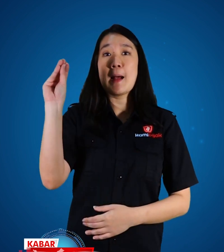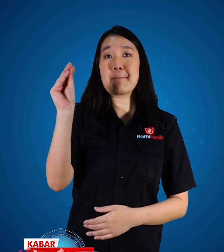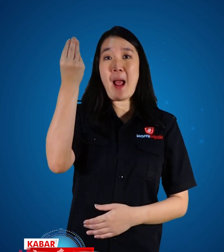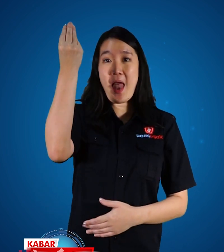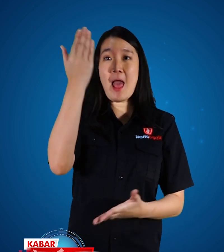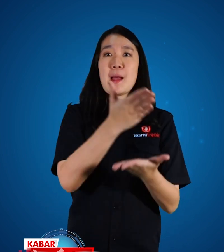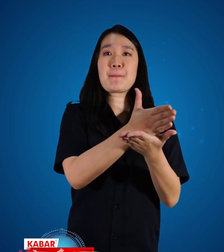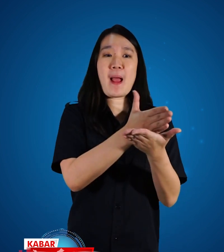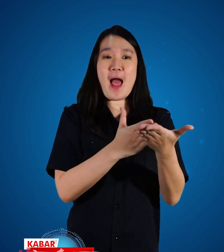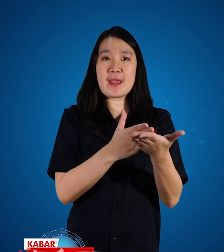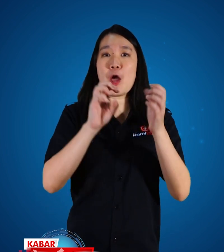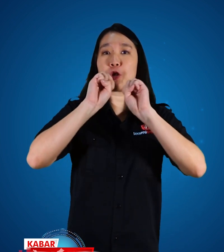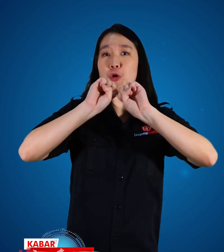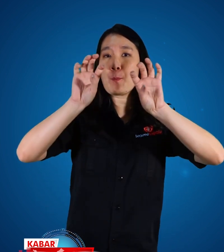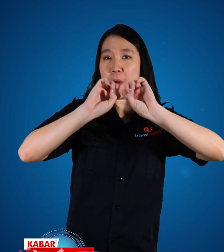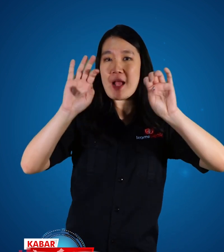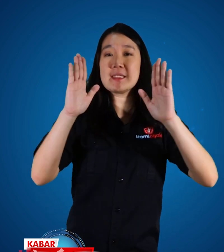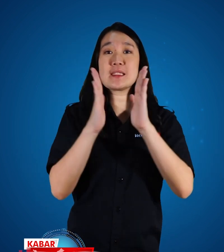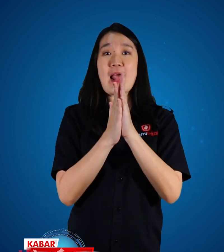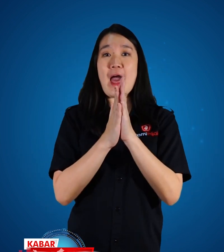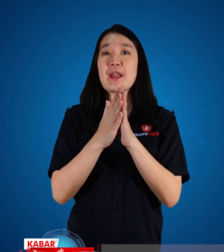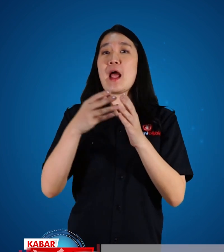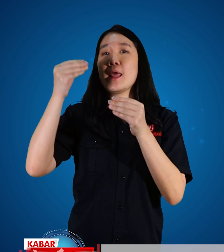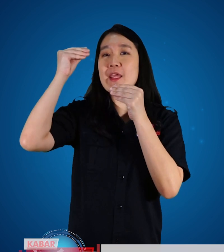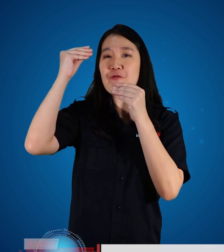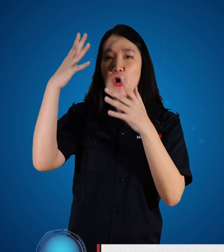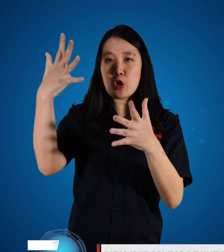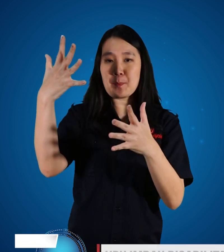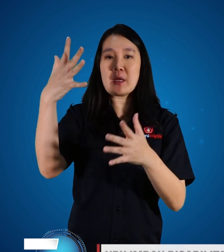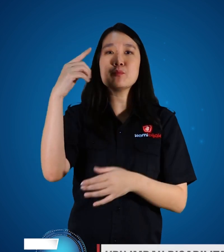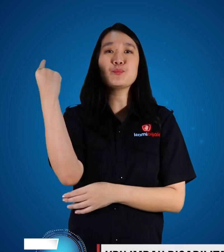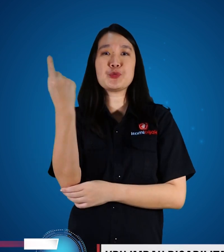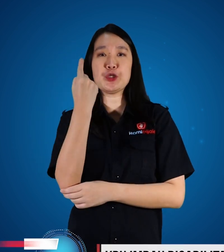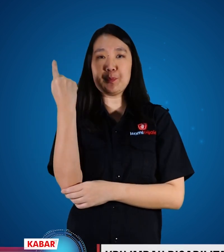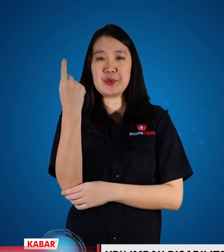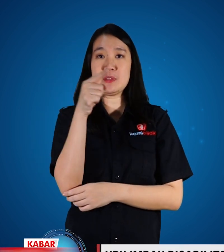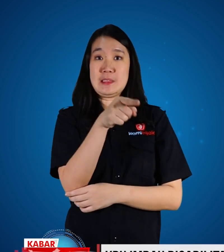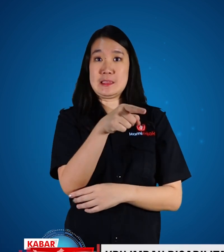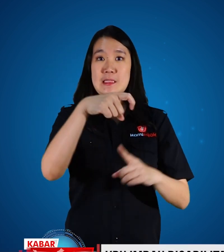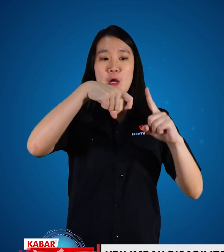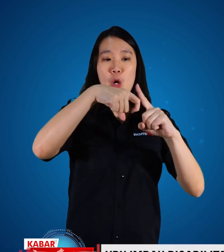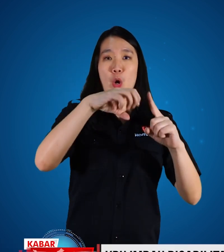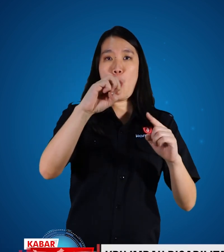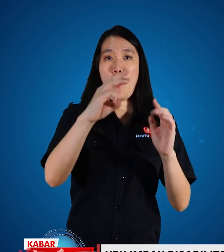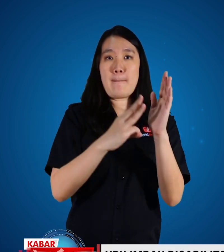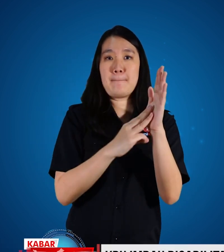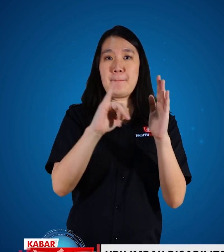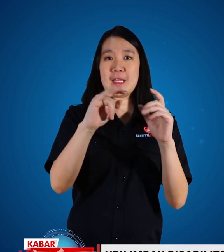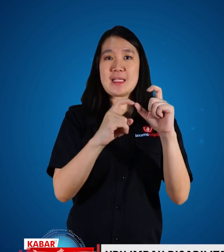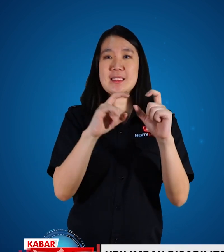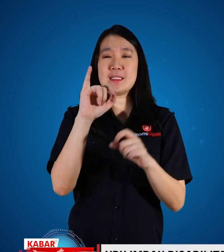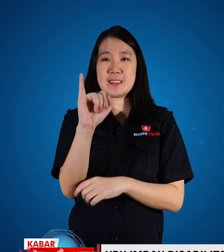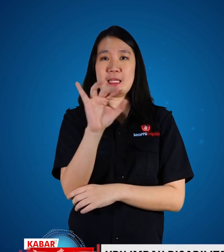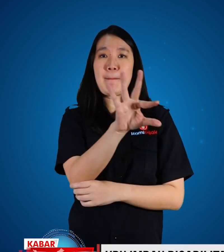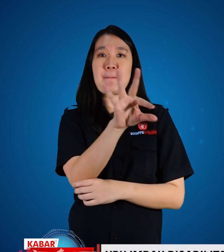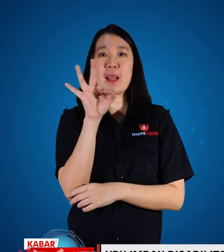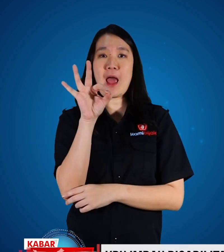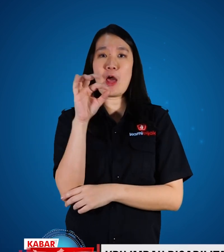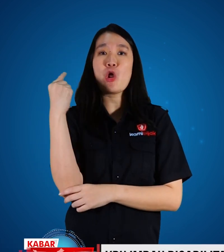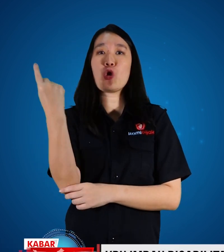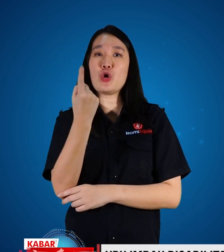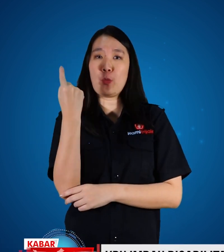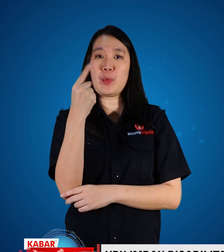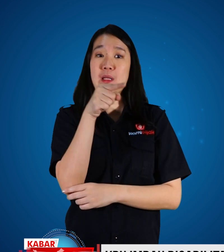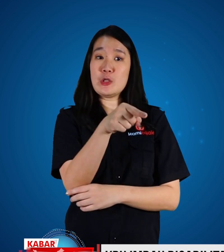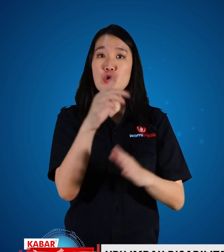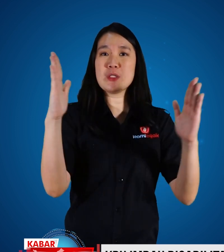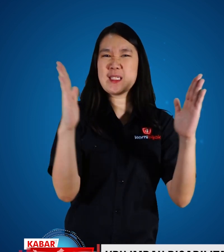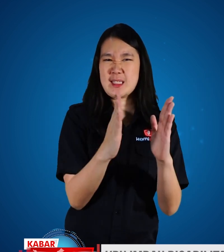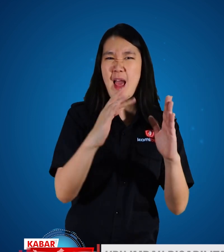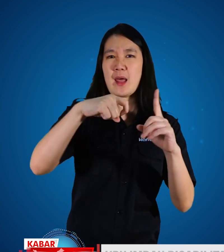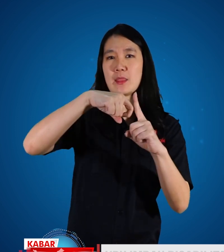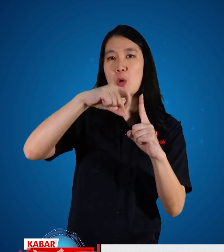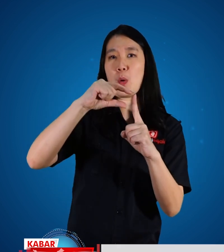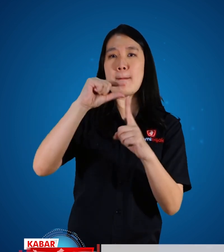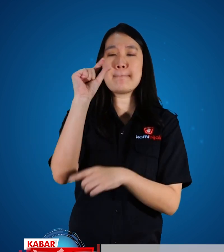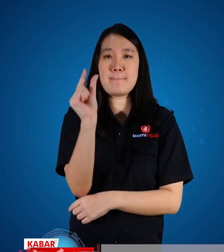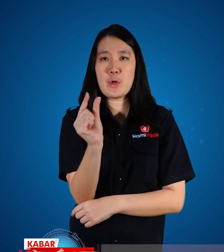Kepala Bagian Humas dan Informasi Publik Komisi Pemilihan Umum (KPU)